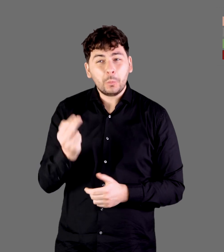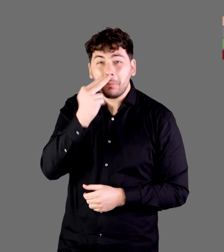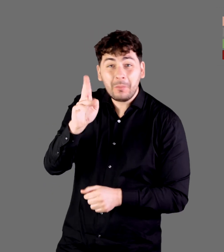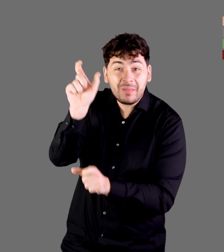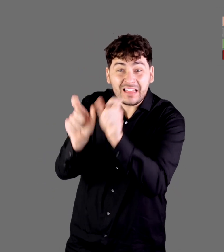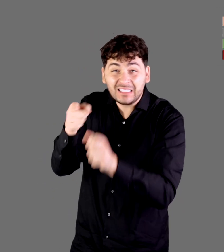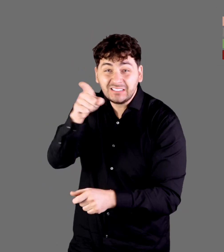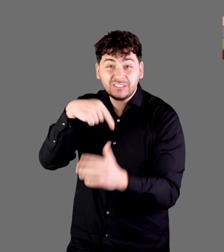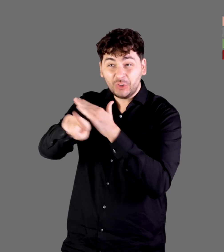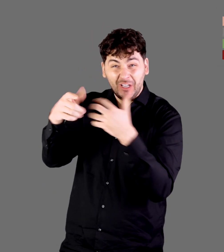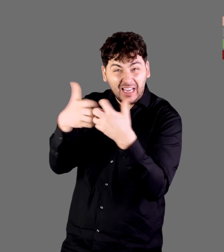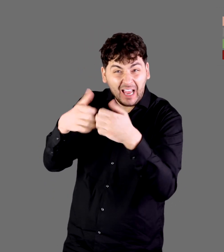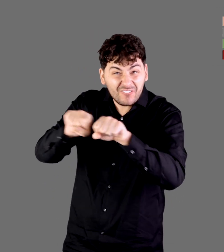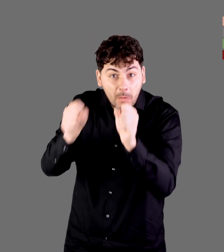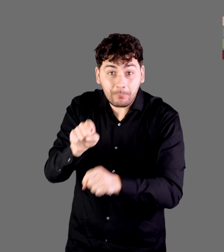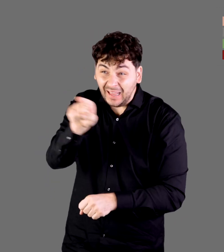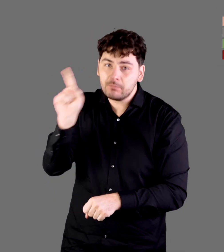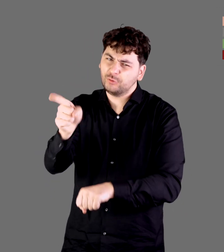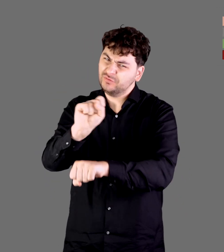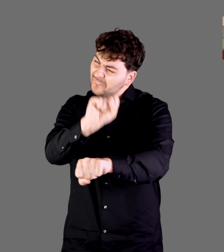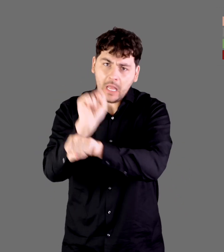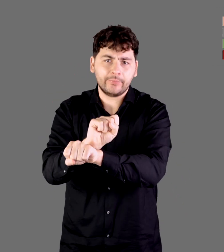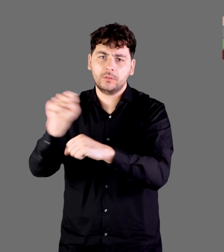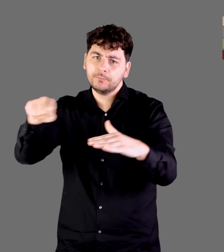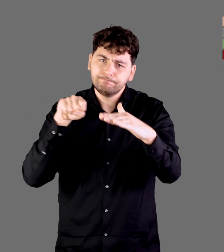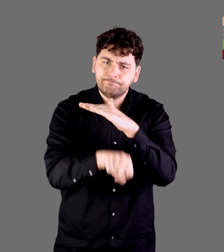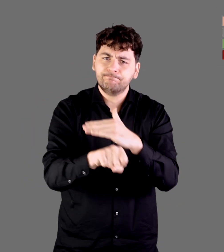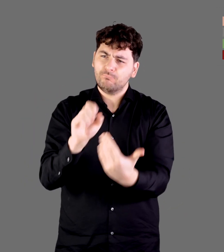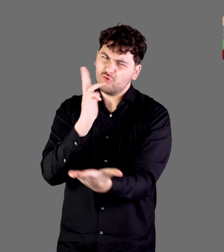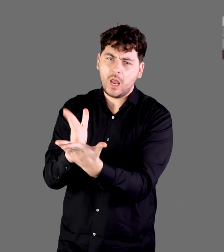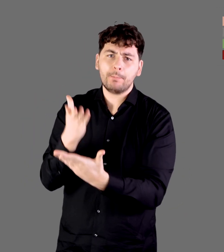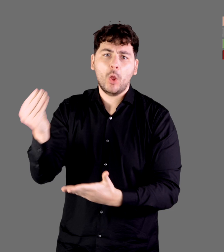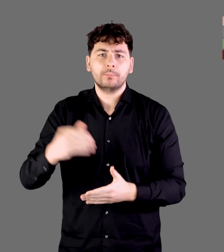die Verhaftung und Verurteilung von Nazi- und Kriegsverbrechern